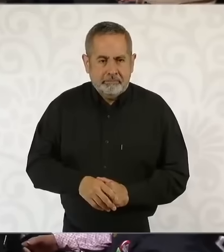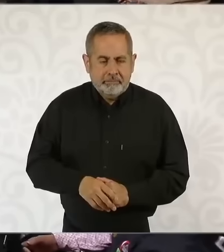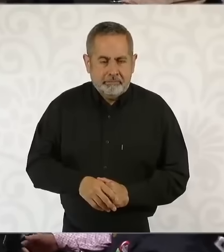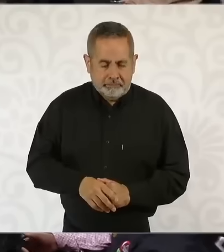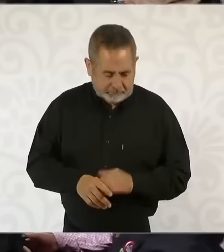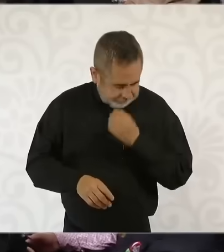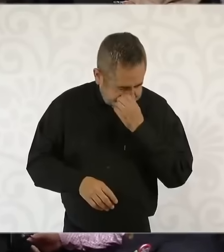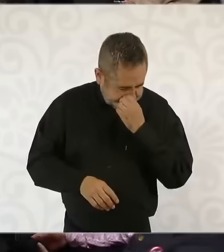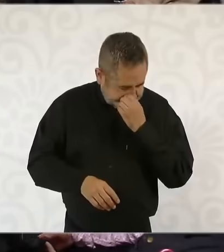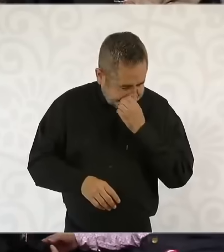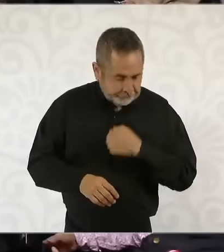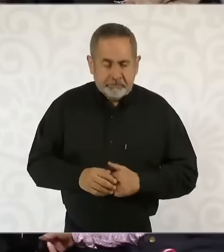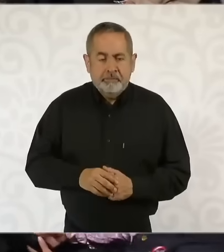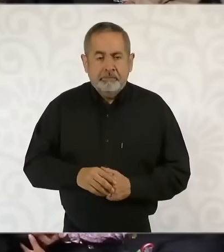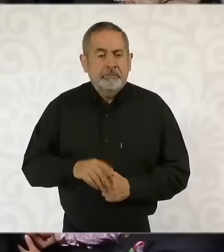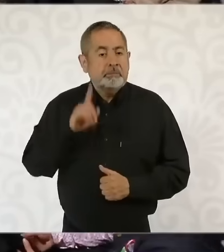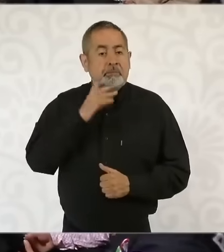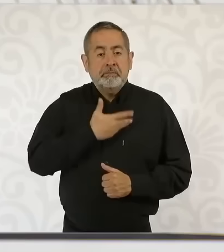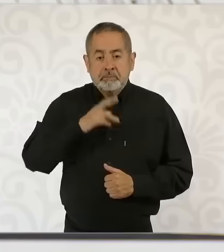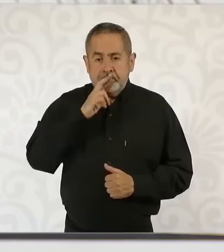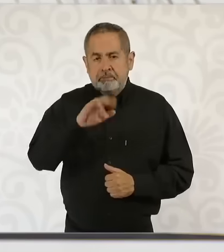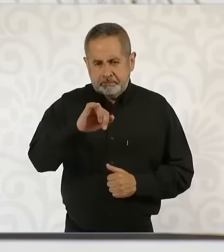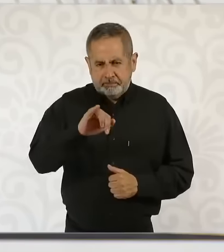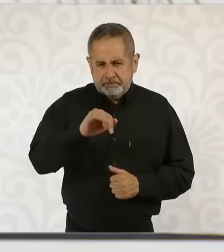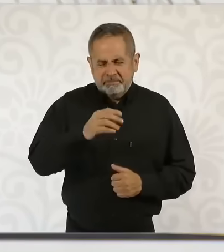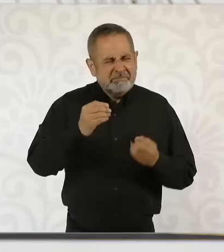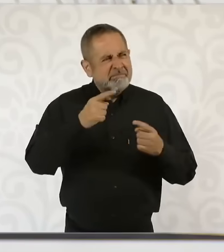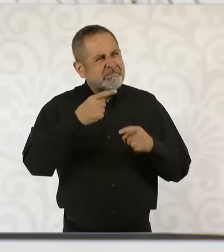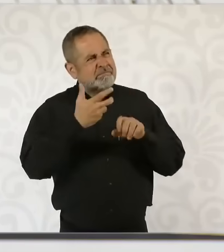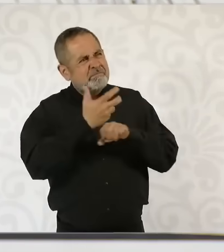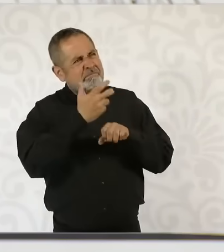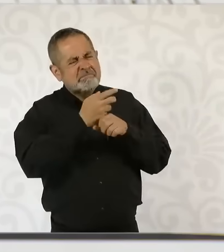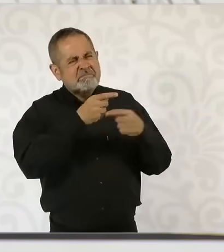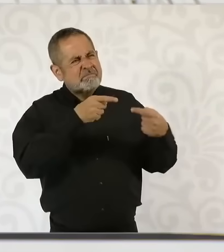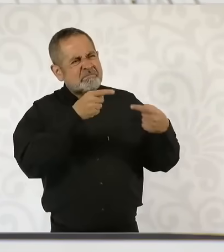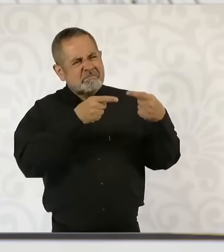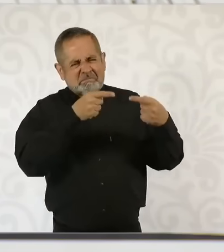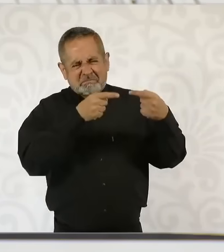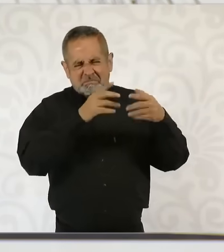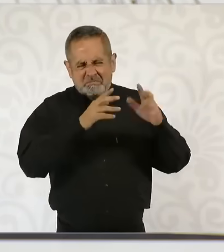una hubo una serie de tensiones que se hicieron en Estados Unidos hace algunos meses o algún mes.